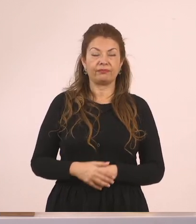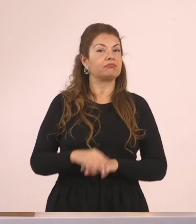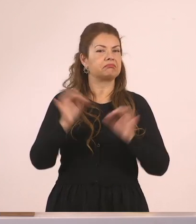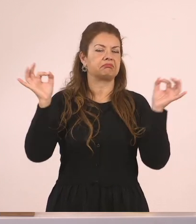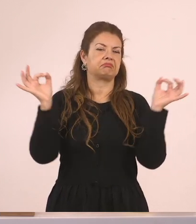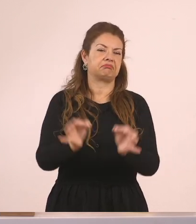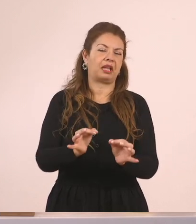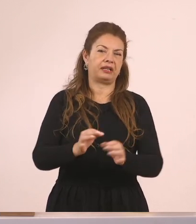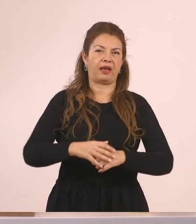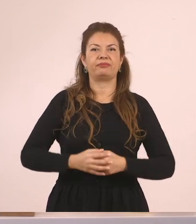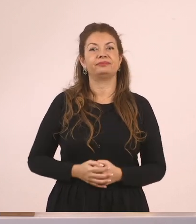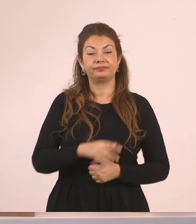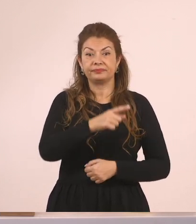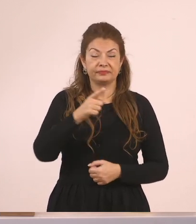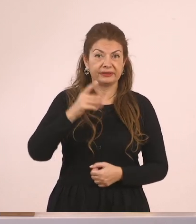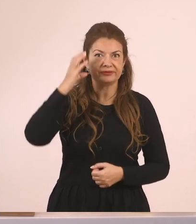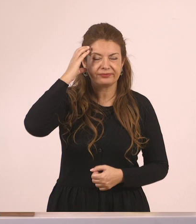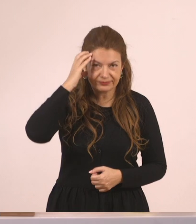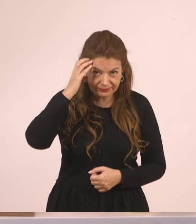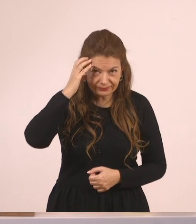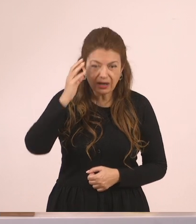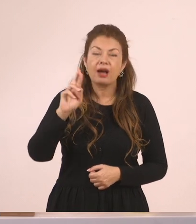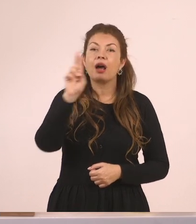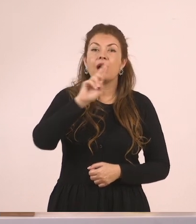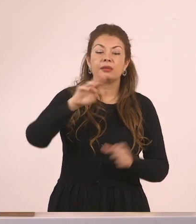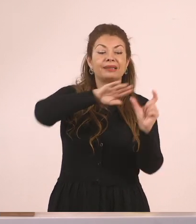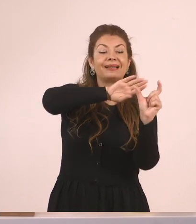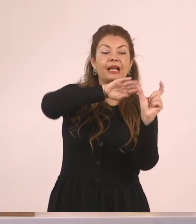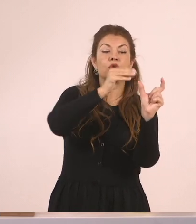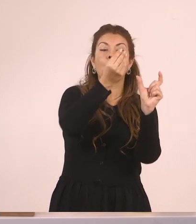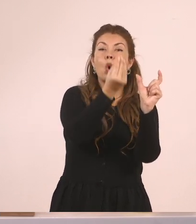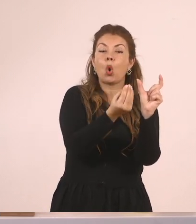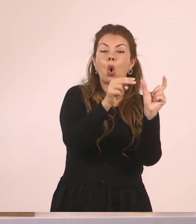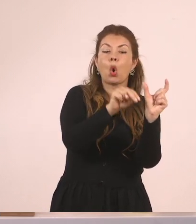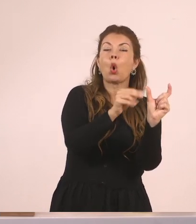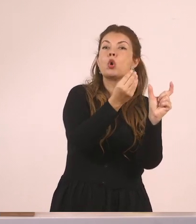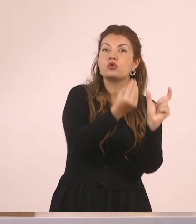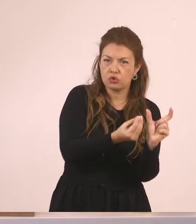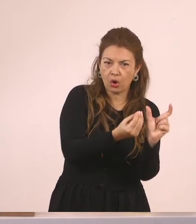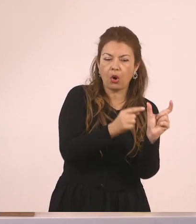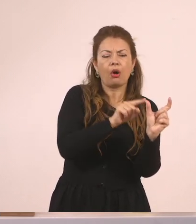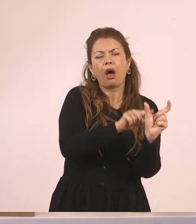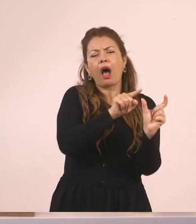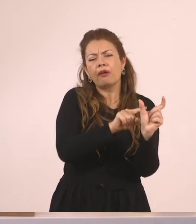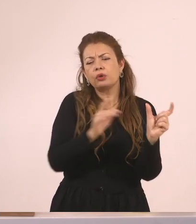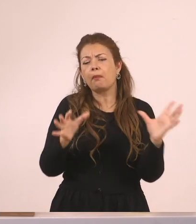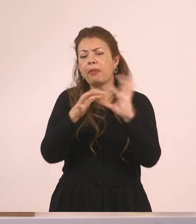Τέλεια! Άρα, παιδιά, θέλω να θυμάστε ότι τα ρήματα σε -ώνω και όλα όσα παράγονται από αυτά,